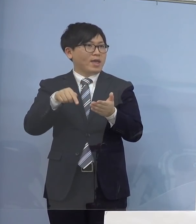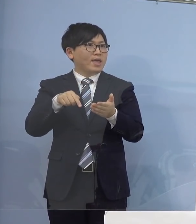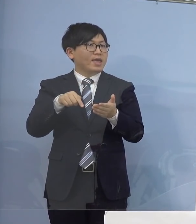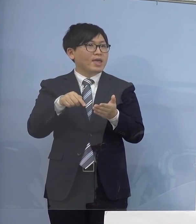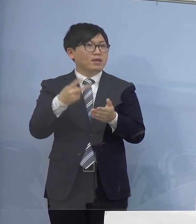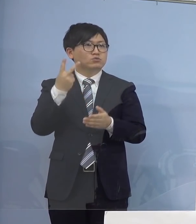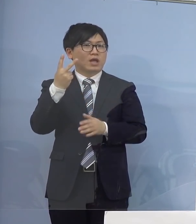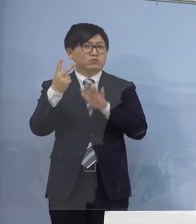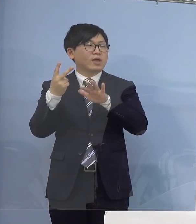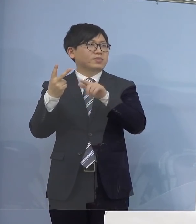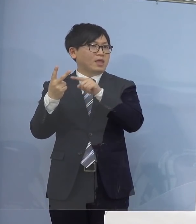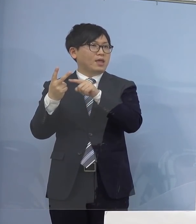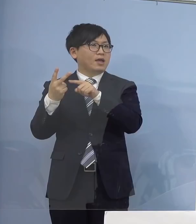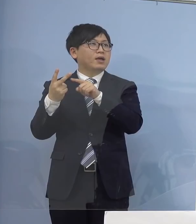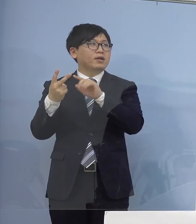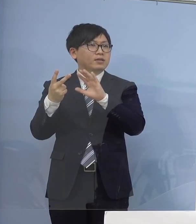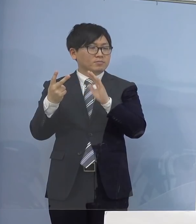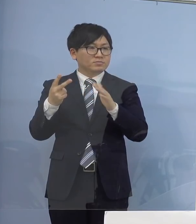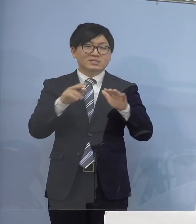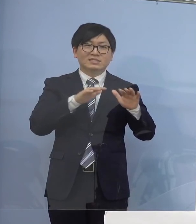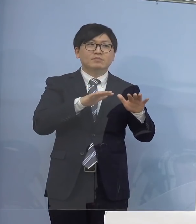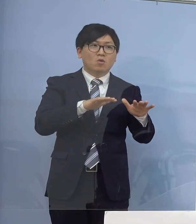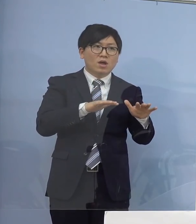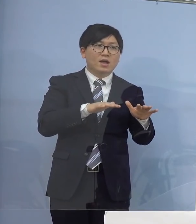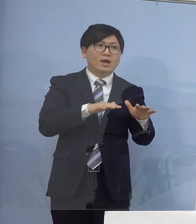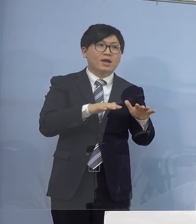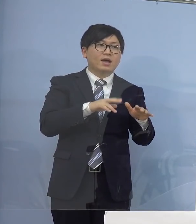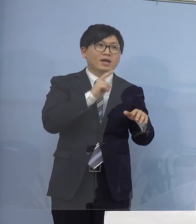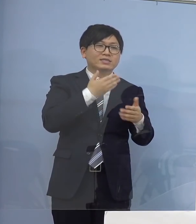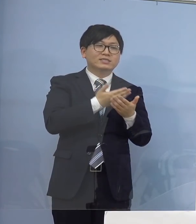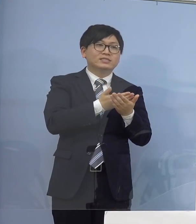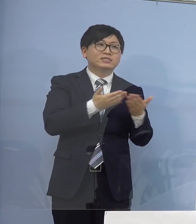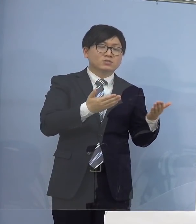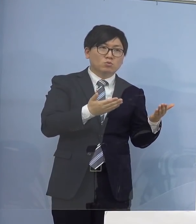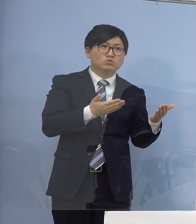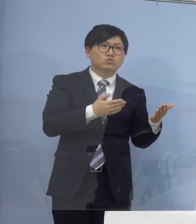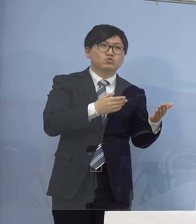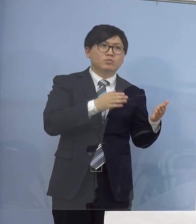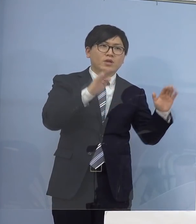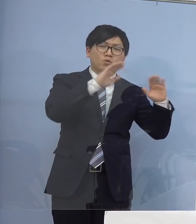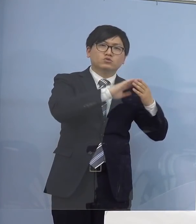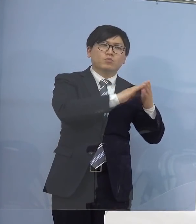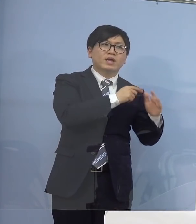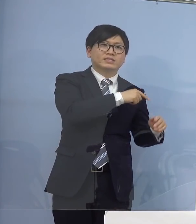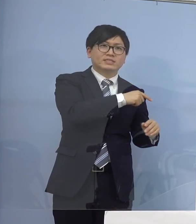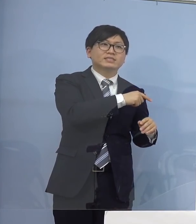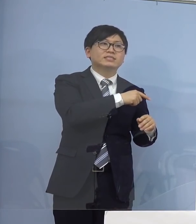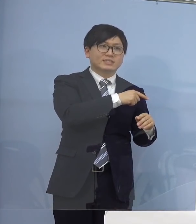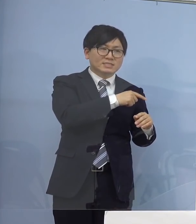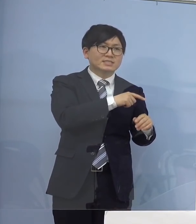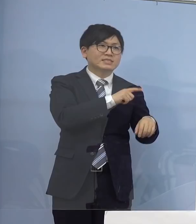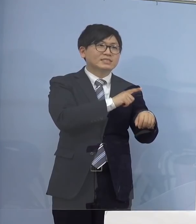夜の街あるいはその飲食が輻輳するという こうした大規模なクラスターというのは